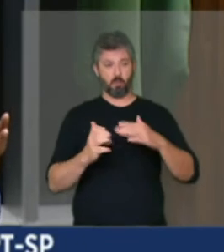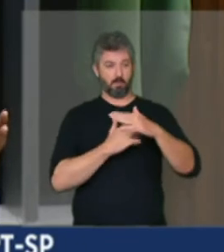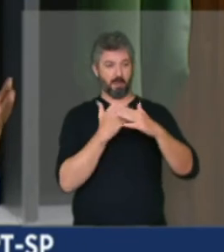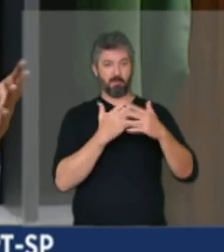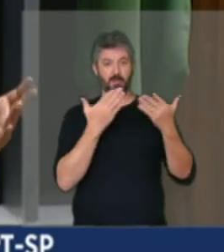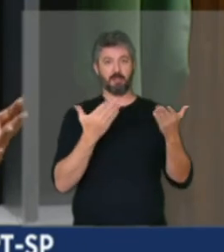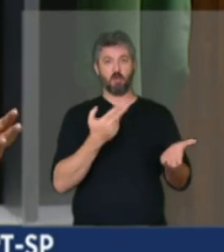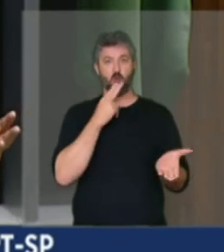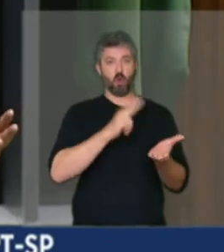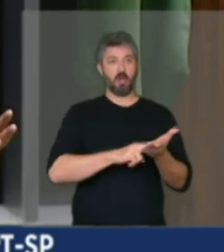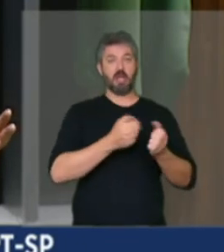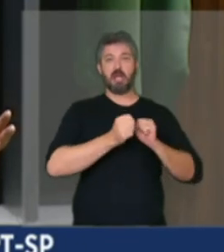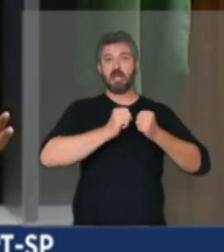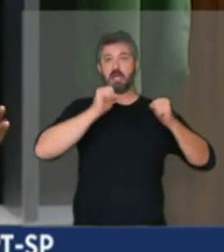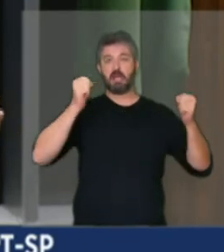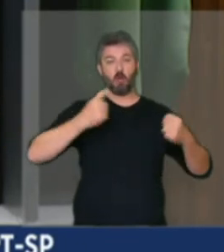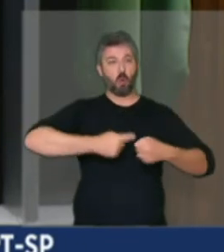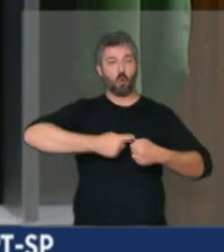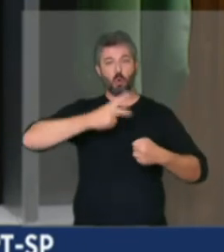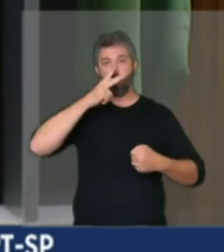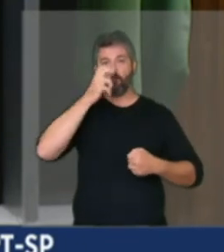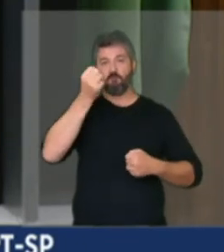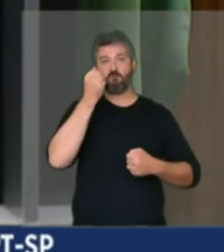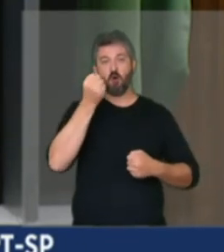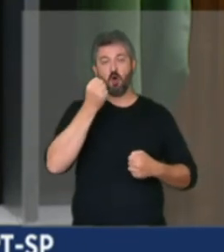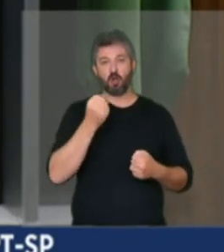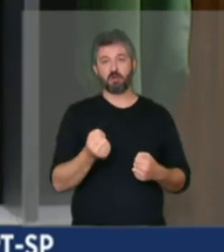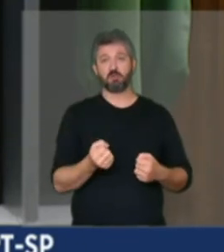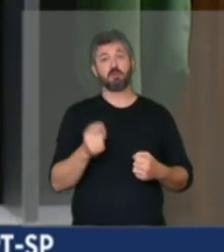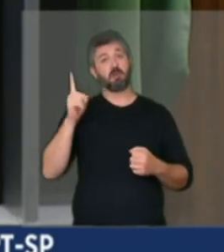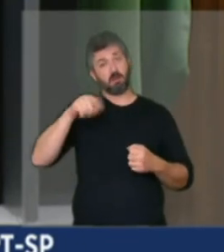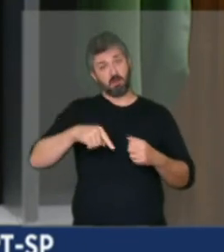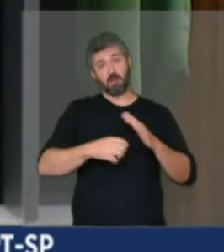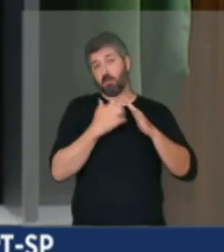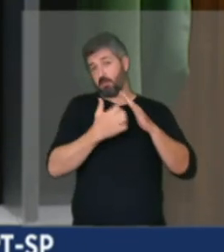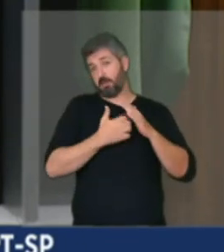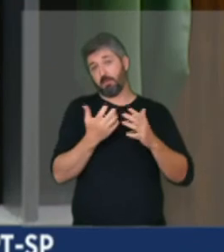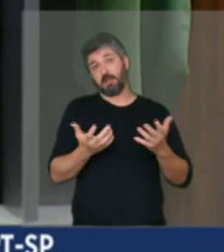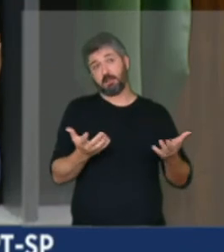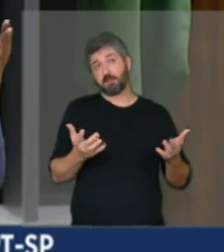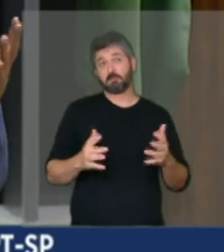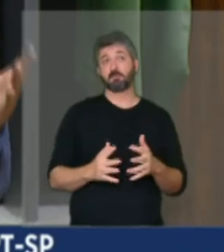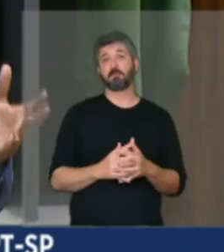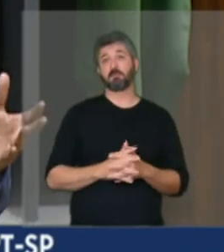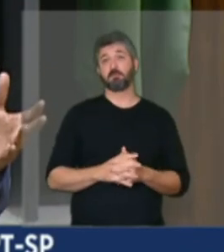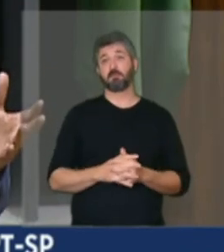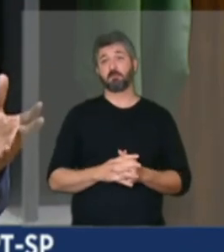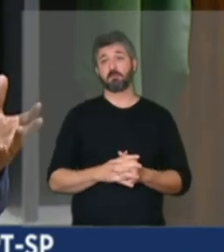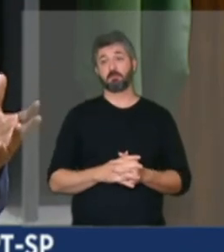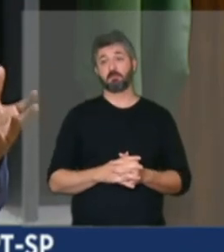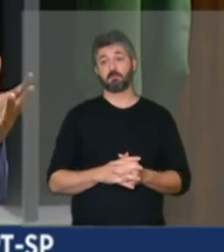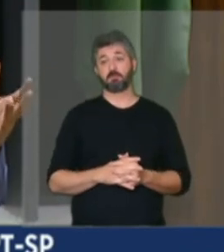FEDERAL. UMA EMPRESA DESTA DIMENSÃO COM ESTA LUCRATIVIDADE É UMA EMPRESA QUE... QUE ESTÁ SENDO COBIÇADA PELOS AMIGOS DO